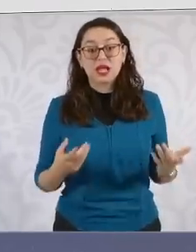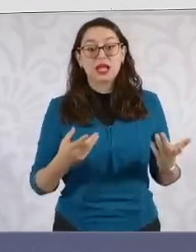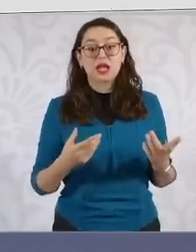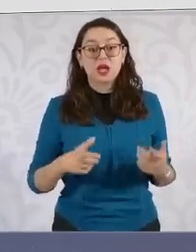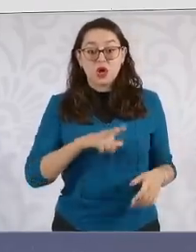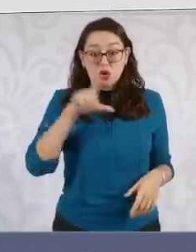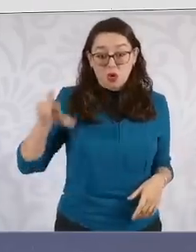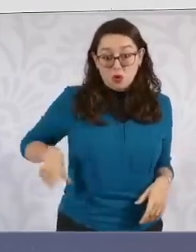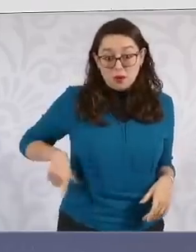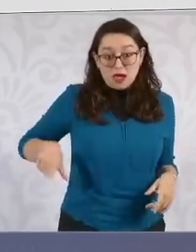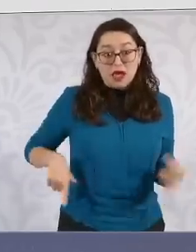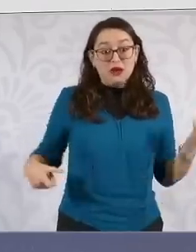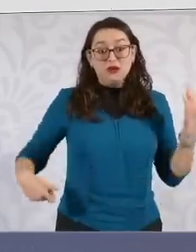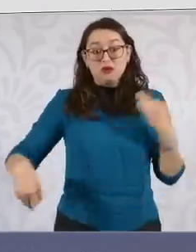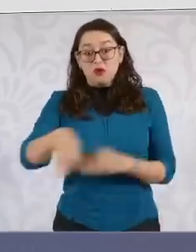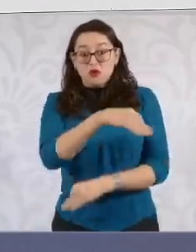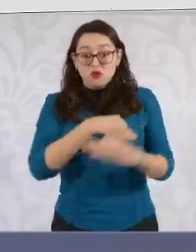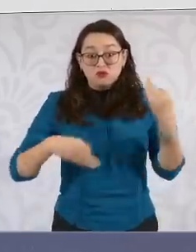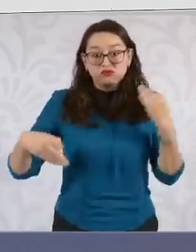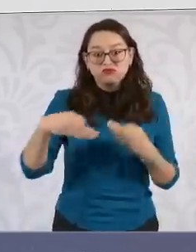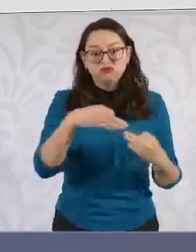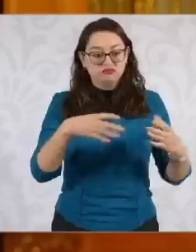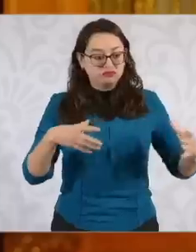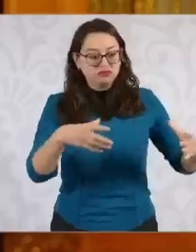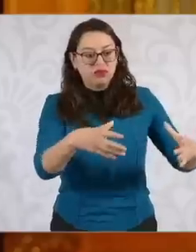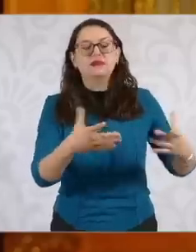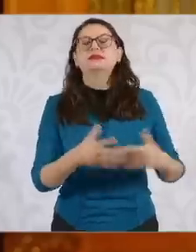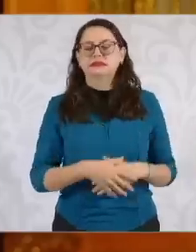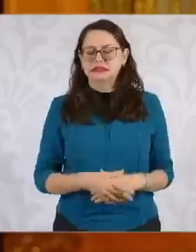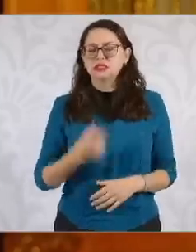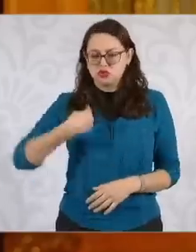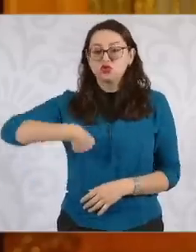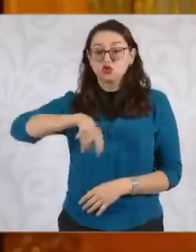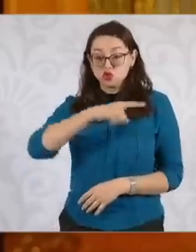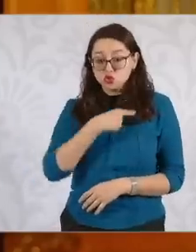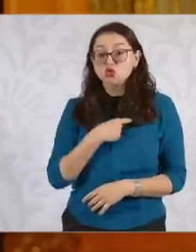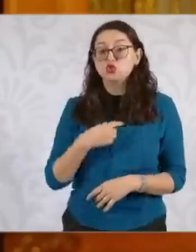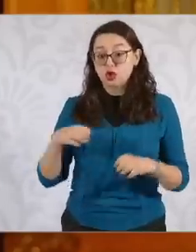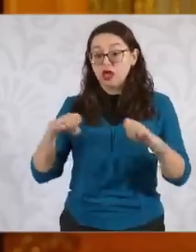nada más que ni vamos a regresar a la guerra contra el narco Y tenemos